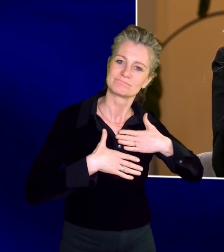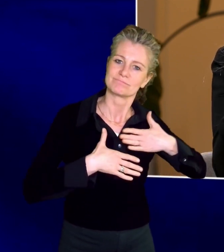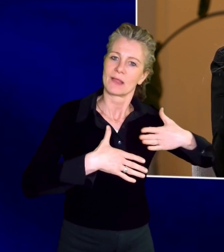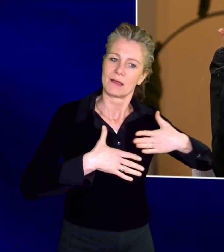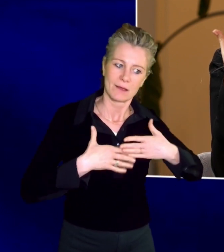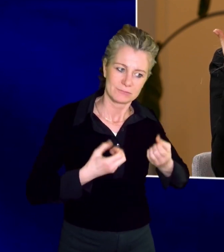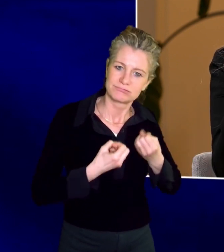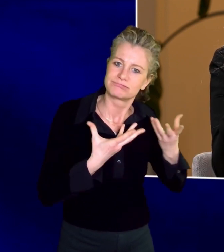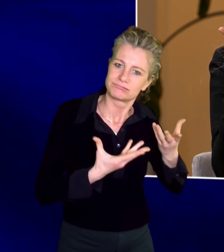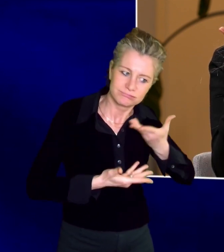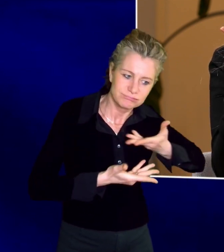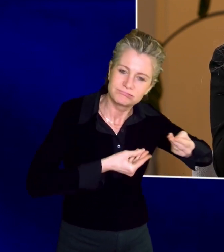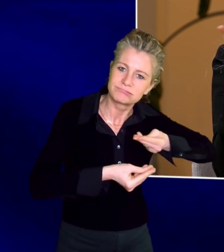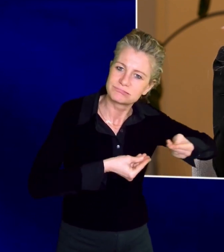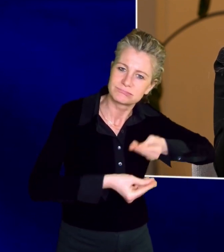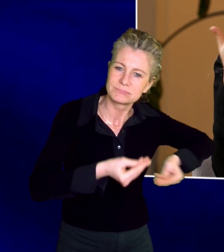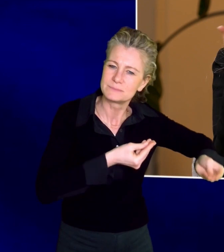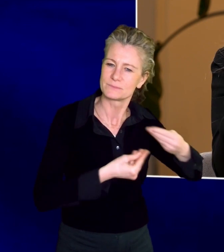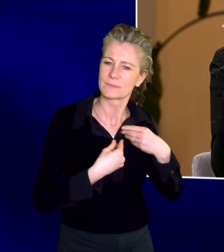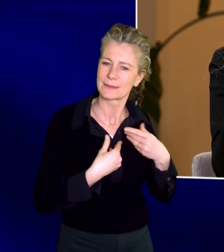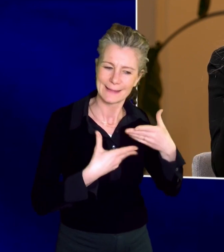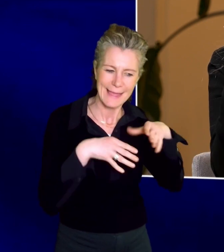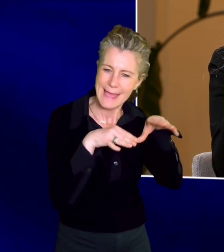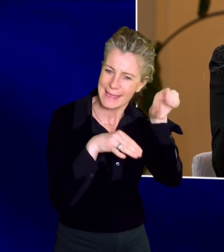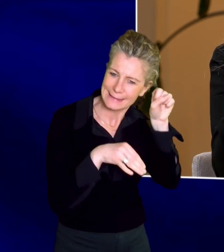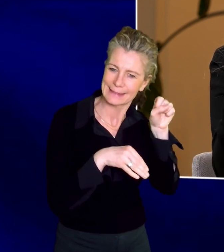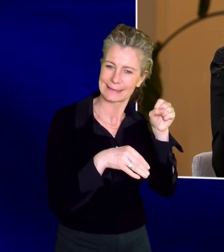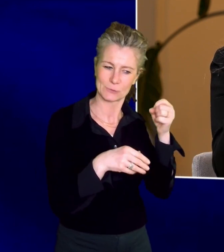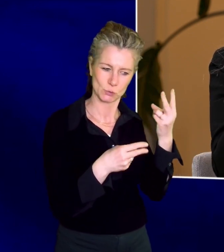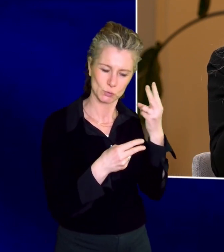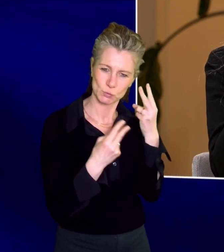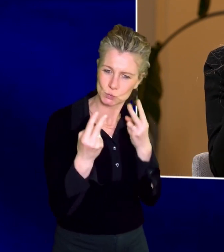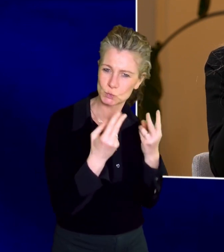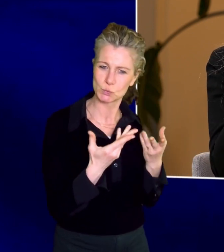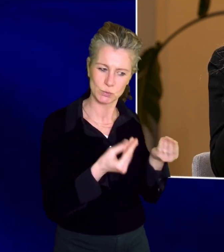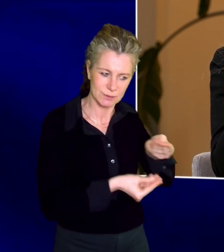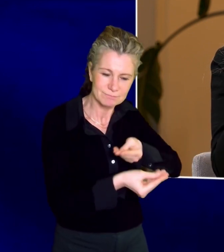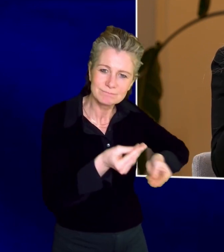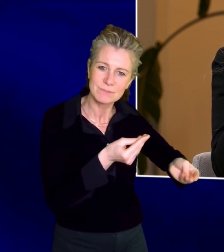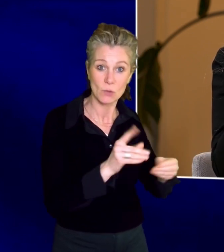Dat je herkenning zoekt bij je lotgenoten. Dat is wat we vooral bij elkaar vinden.